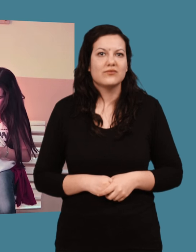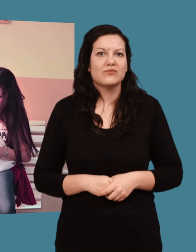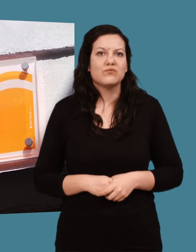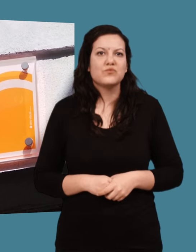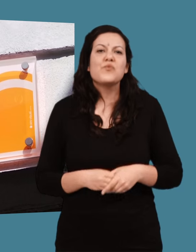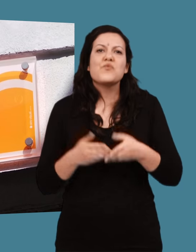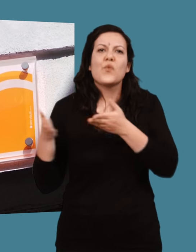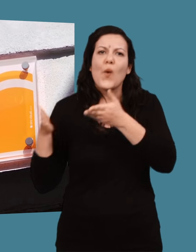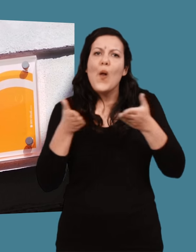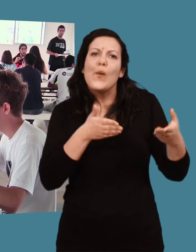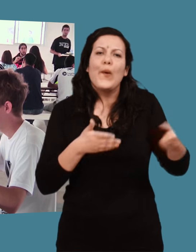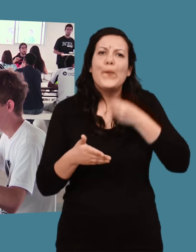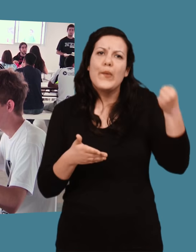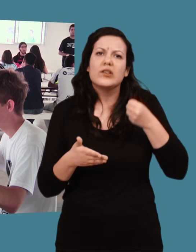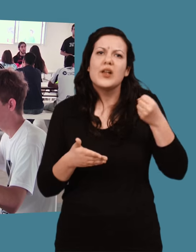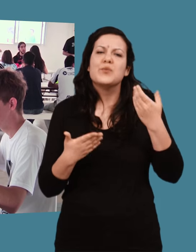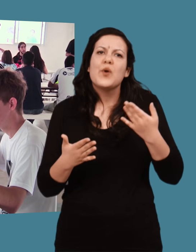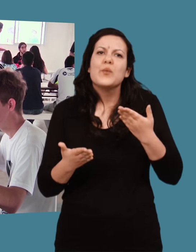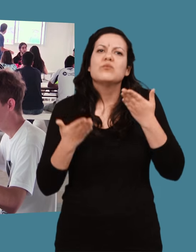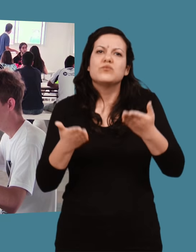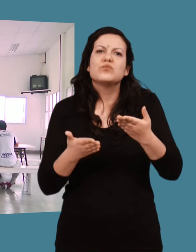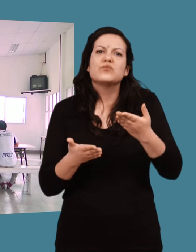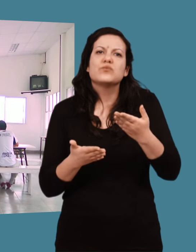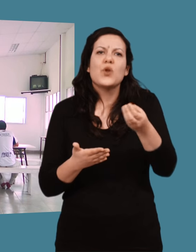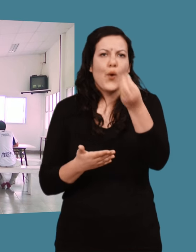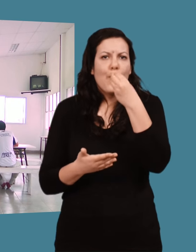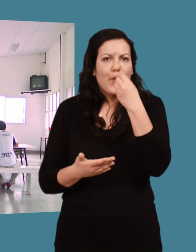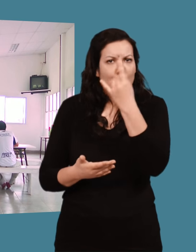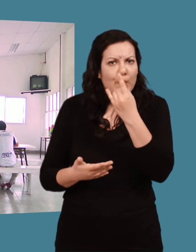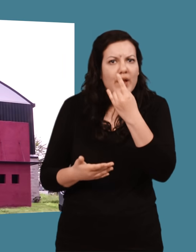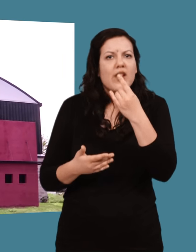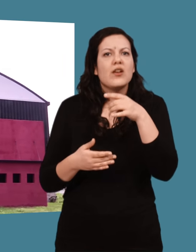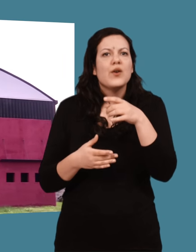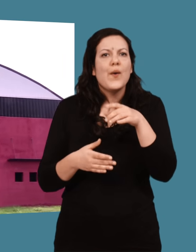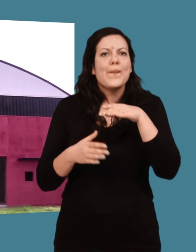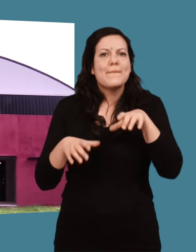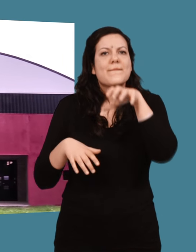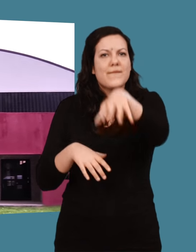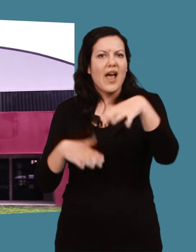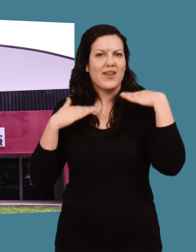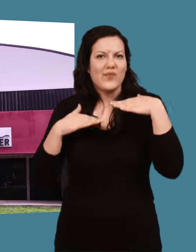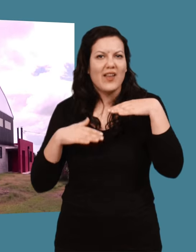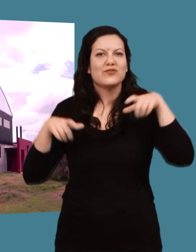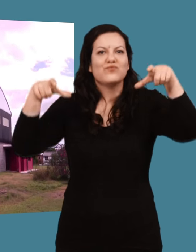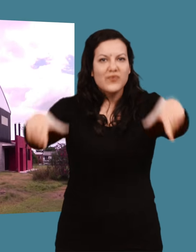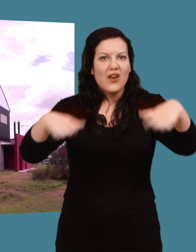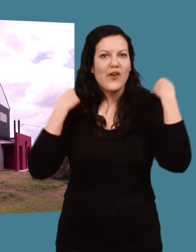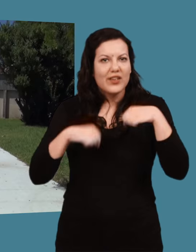Entre los servicios más importantes que ofrece, podemos mencionar a los comedores universitarios, gimnasios, playones deportivos y residencias estudiantiles.